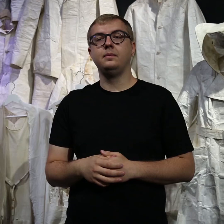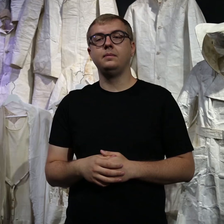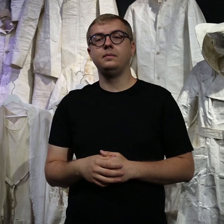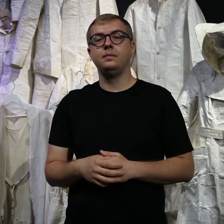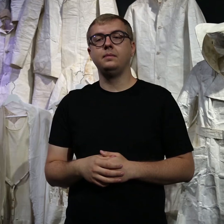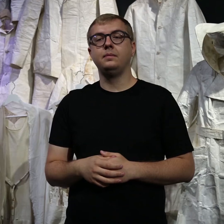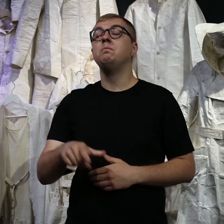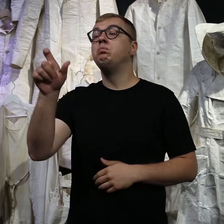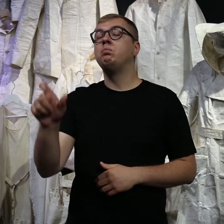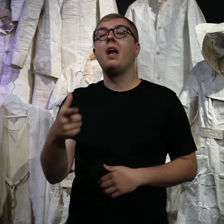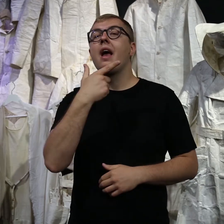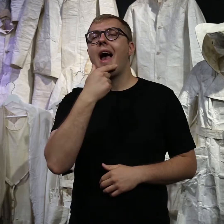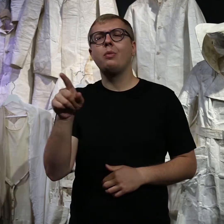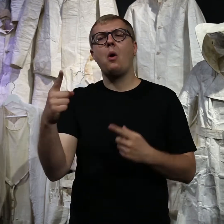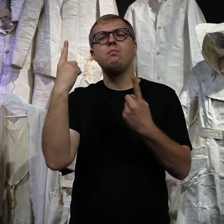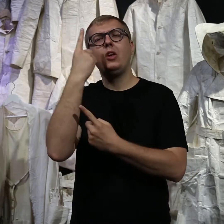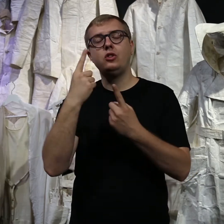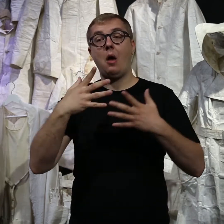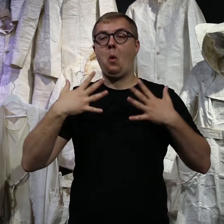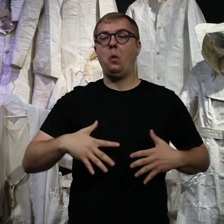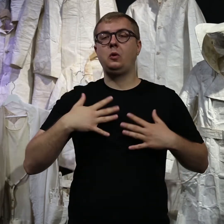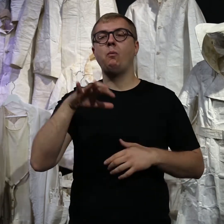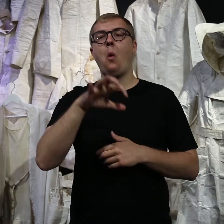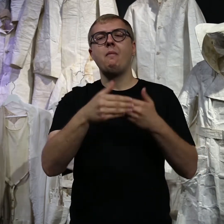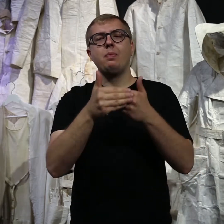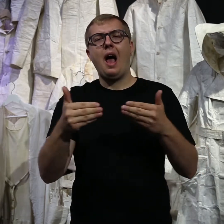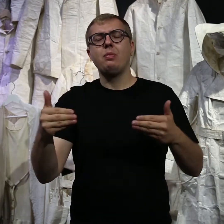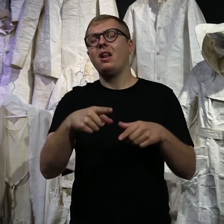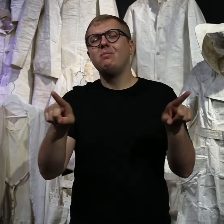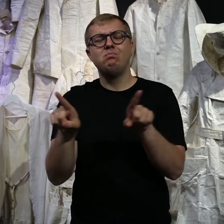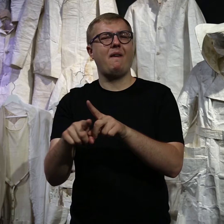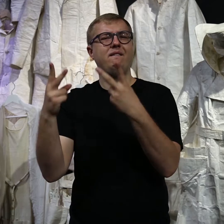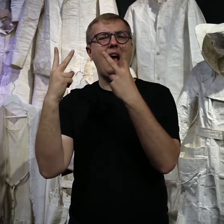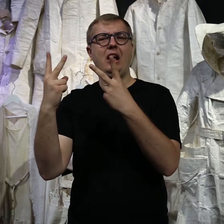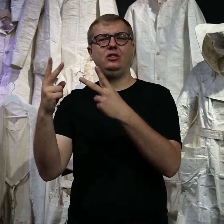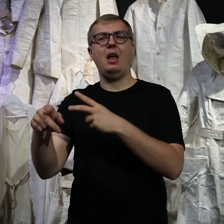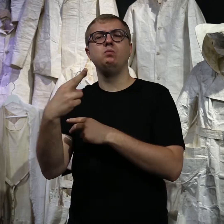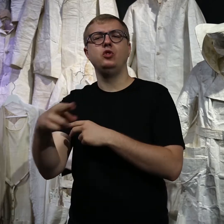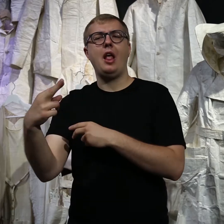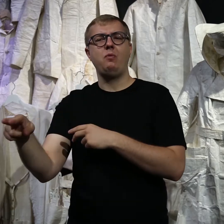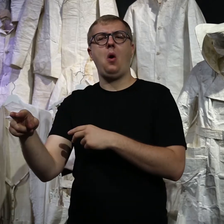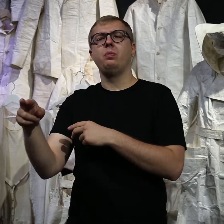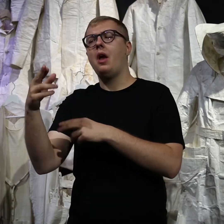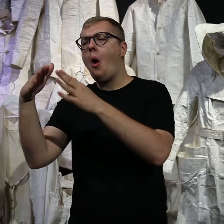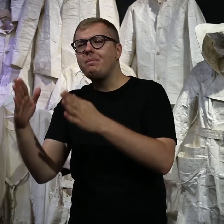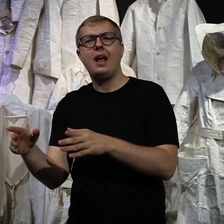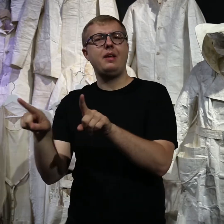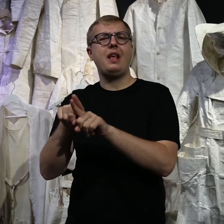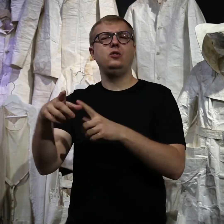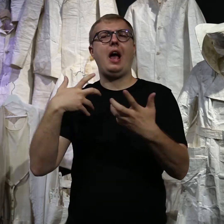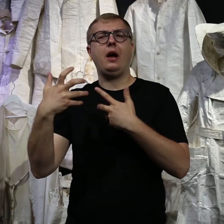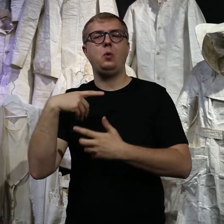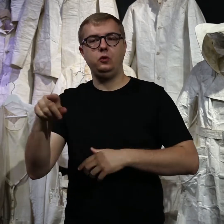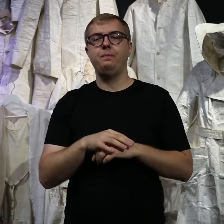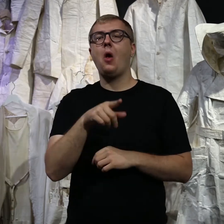Kantor uważał, że kostiumy teatralne są tak samo ważne jak przedmioty, obiekty i aktorzy.